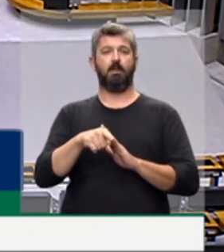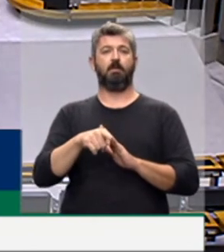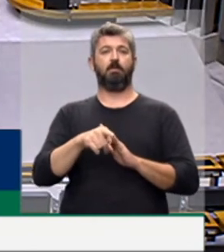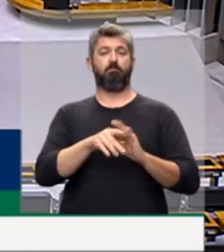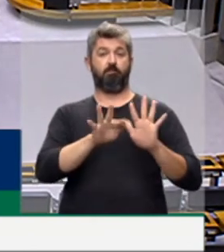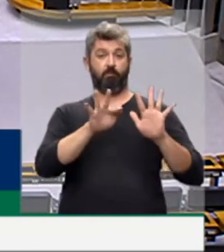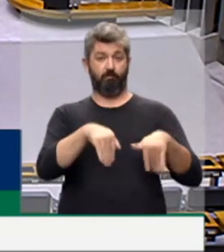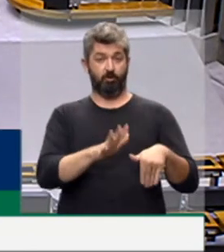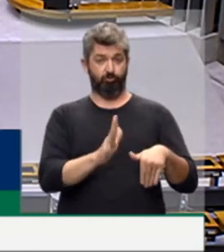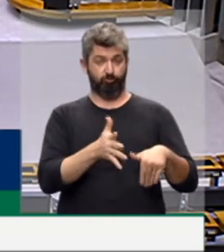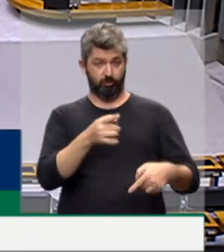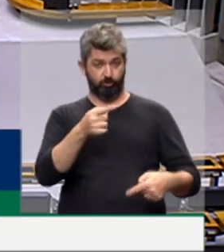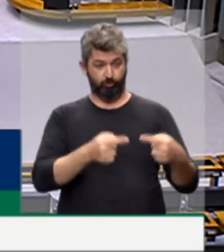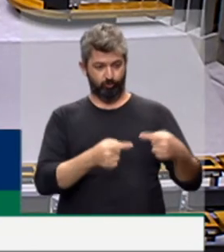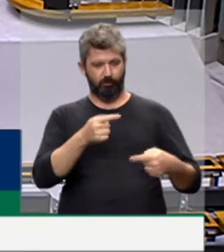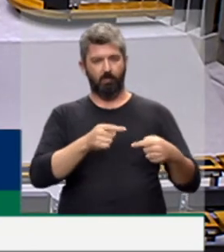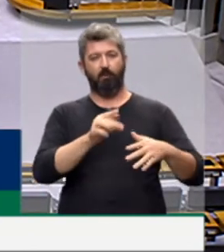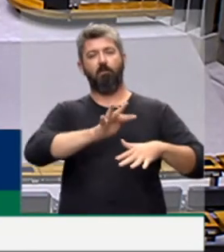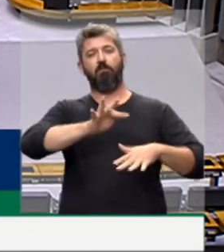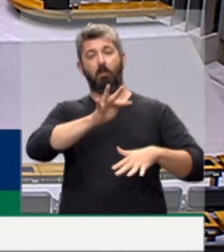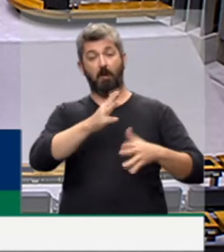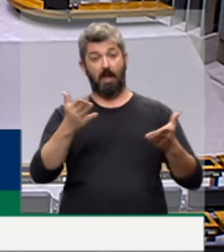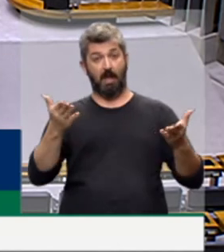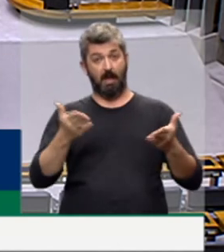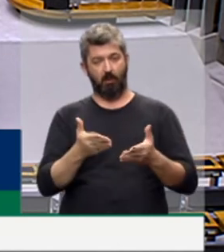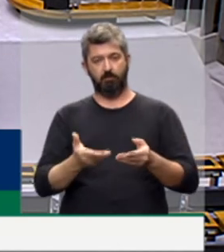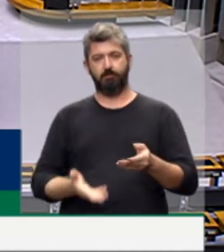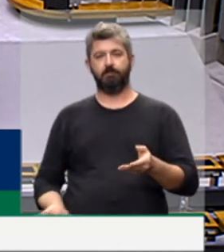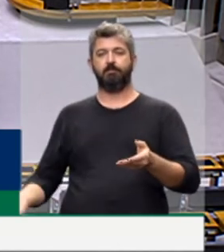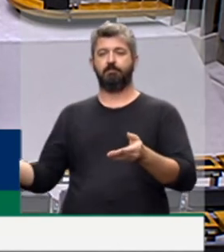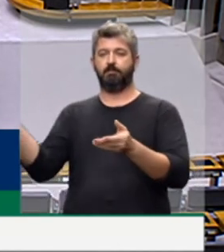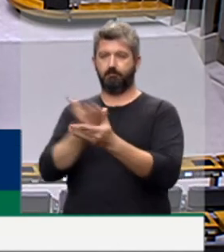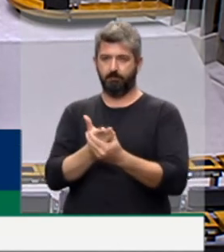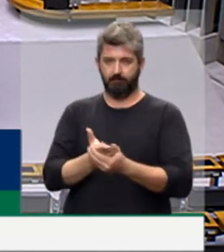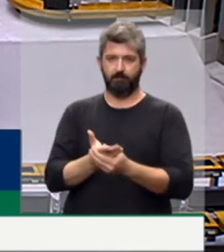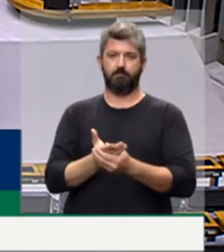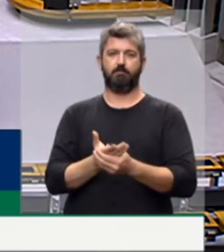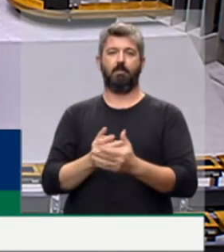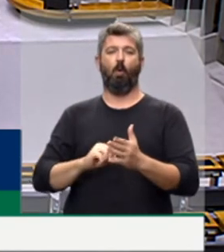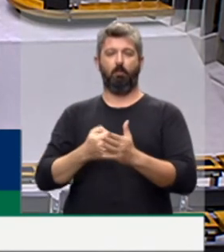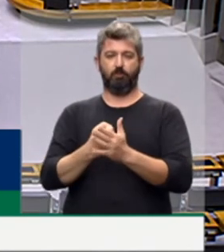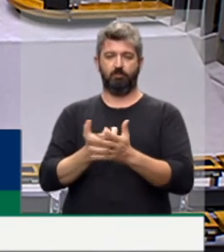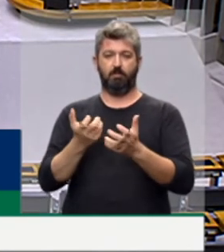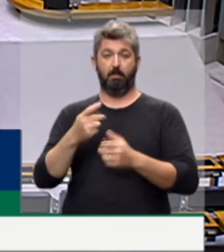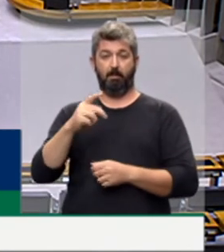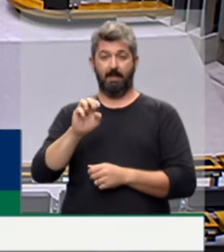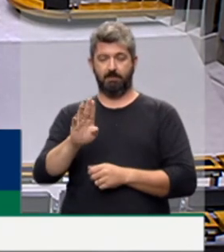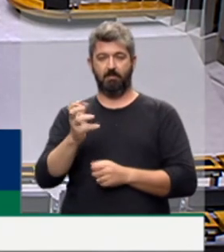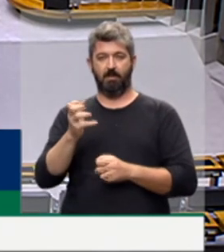É UM REQUERIMENTO DO PSB . -- [REPÓRTER]: A GENTE ESTÁ ACOMPANHANDO A DISCUSSÃO EM TORNO DESSA MEDIDA PROVISÓRIA QUE